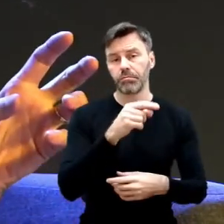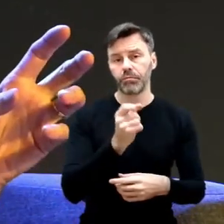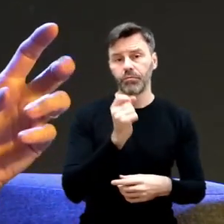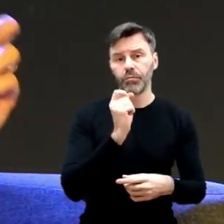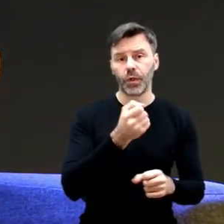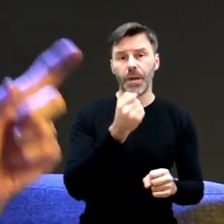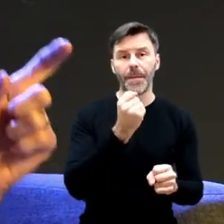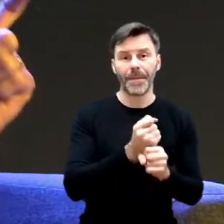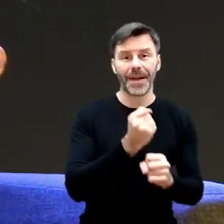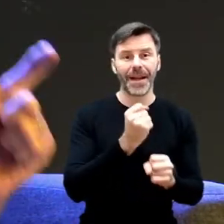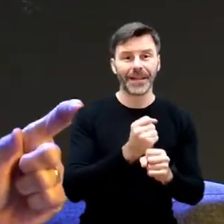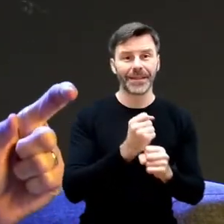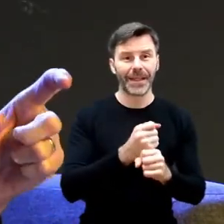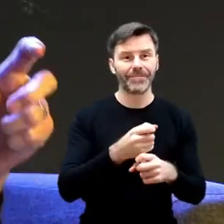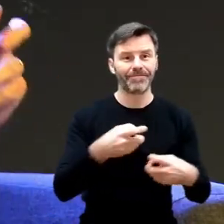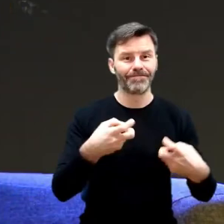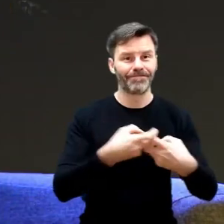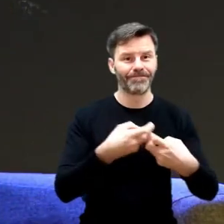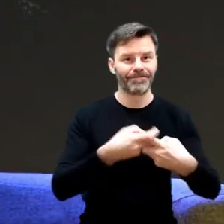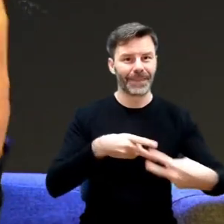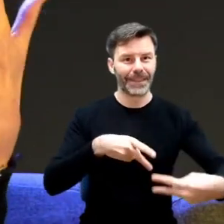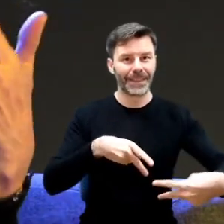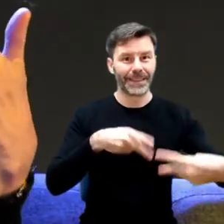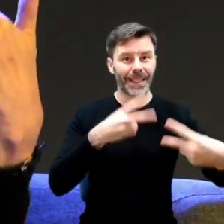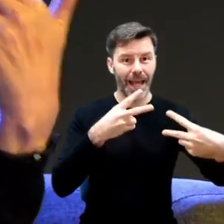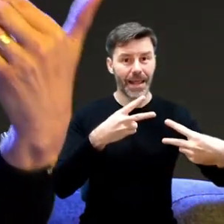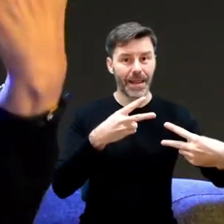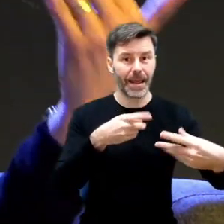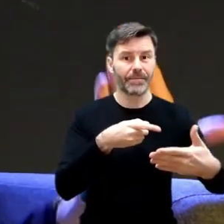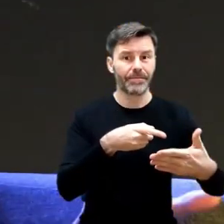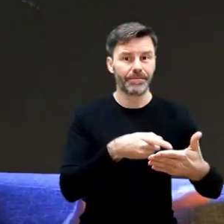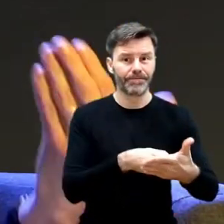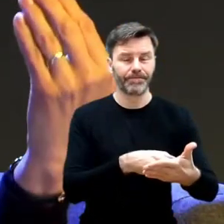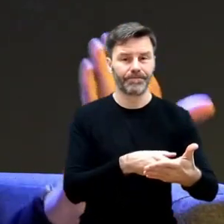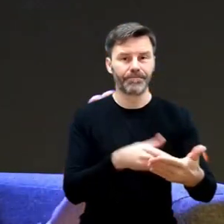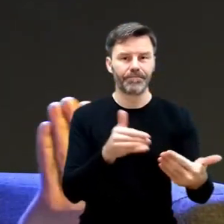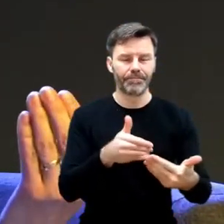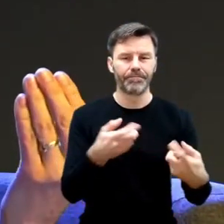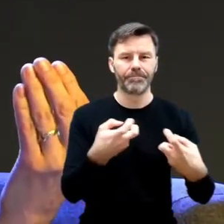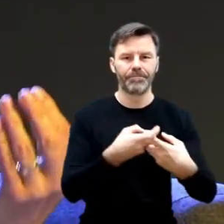rynkiem pracy wirtualnie świadczonej,